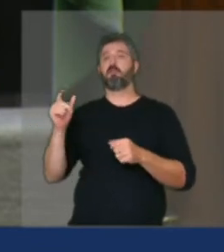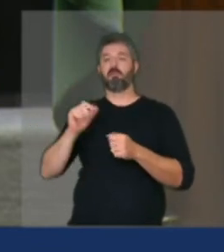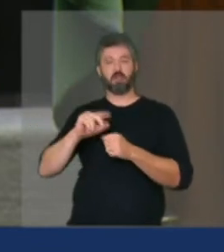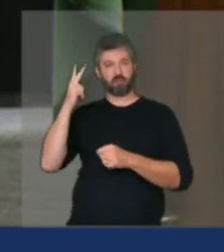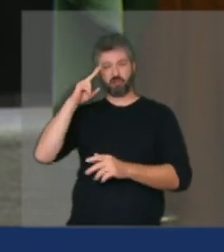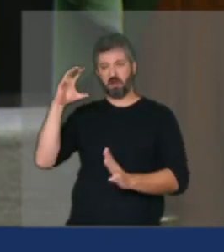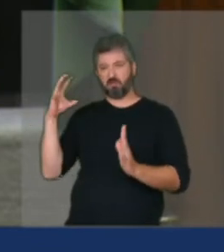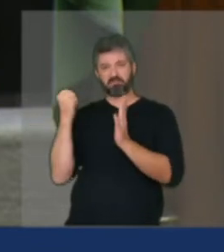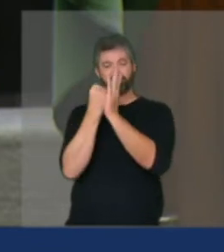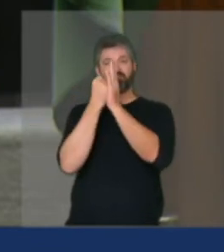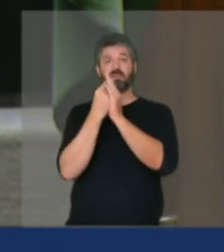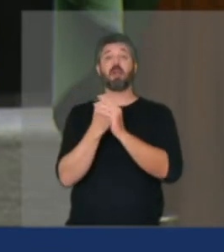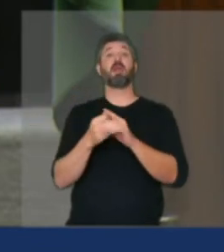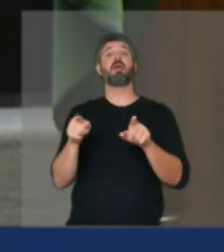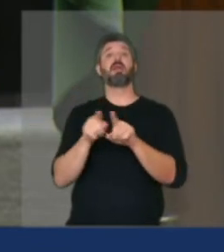JOVEM MEDALHISTA NO BRASIL COM A PRATA DE TÓ QUIO. NO